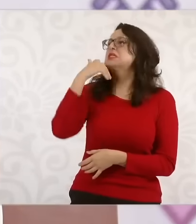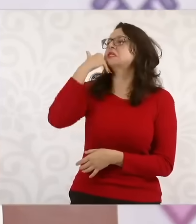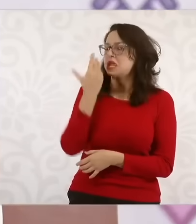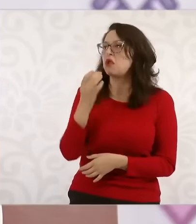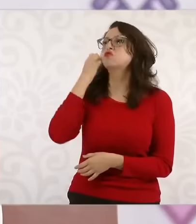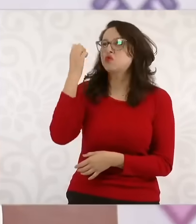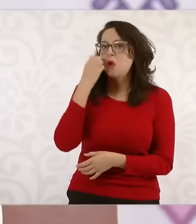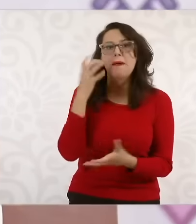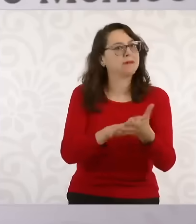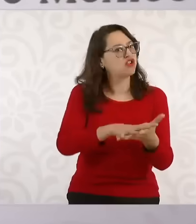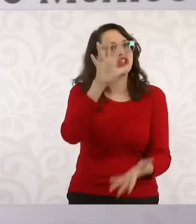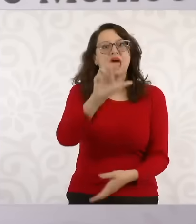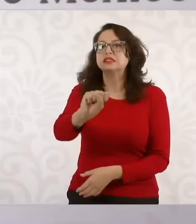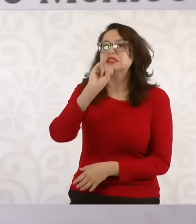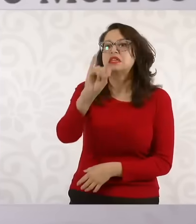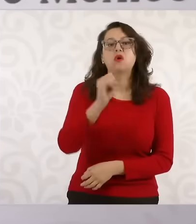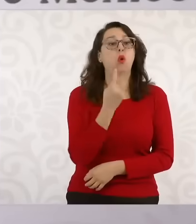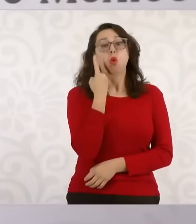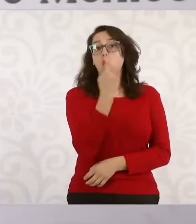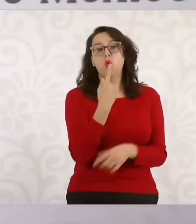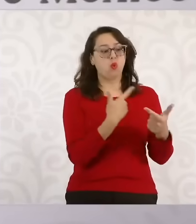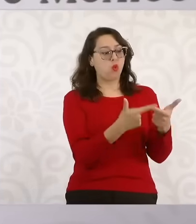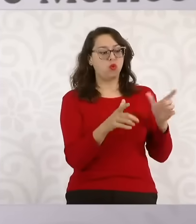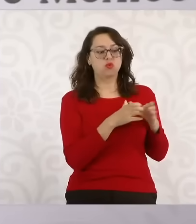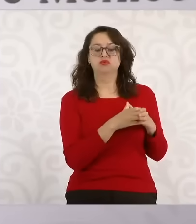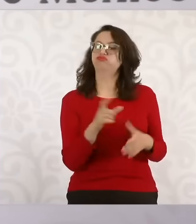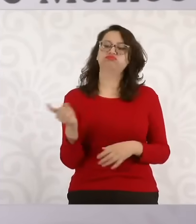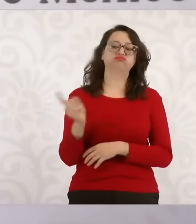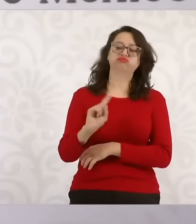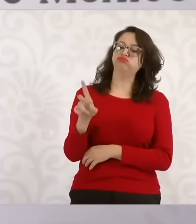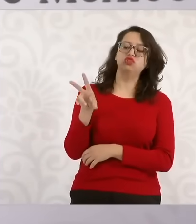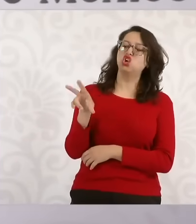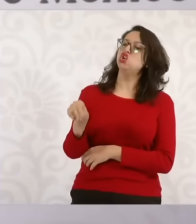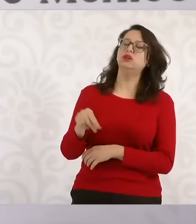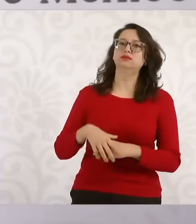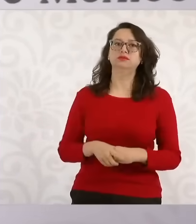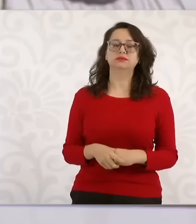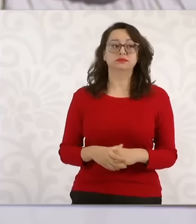quiere la escuela. No sé si ya finalmente se abrió la escuela o no, no tengo información,